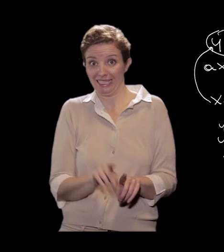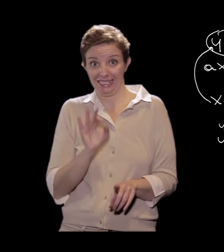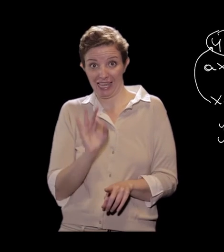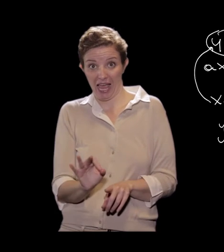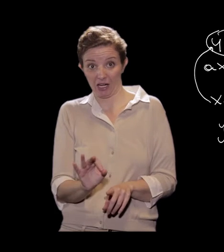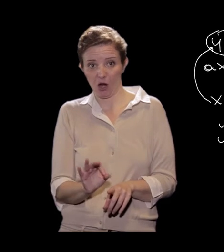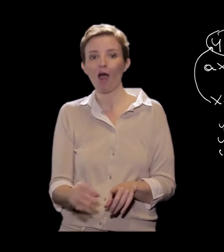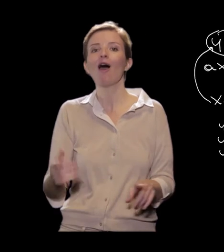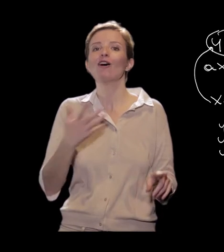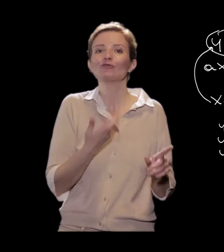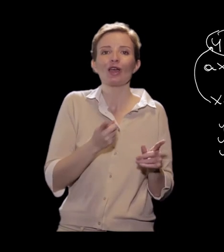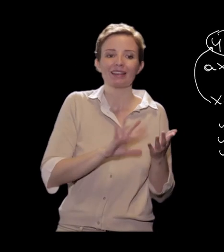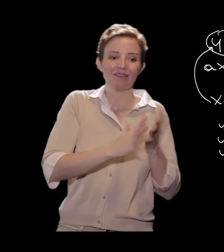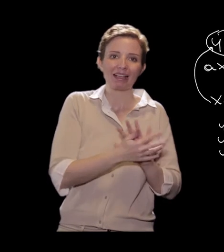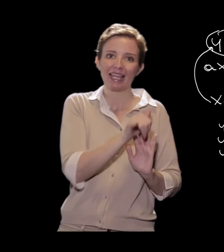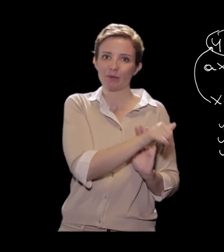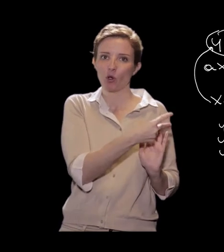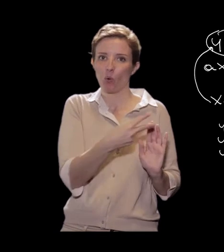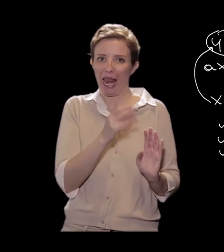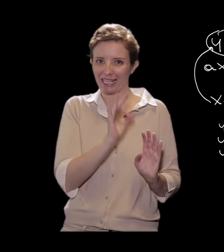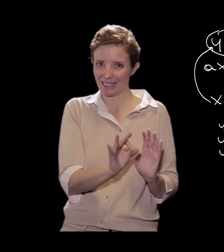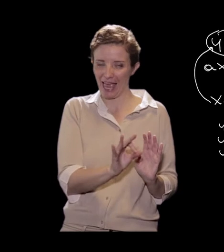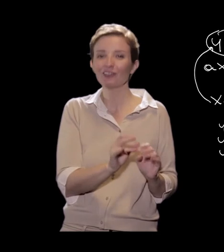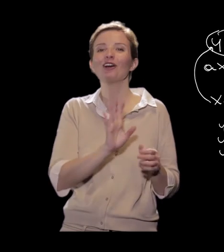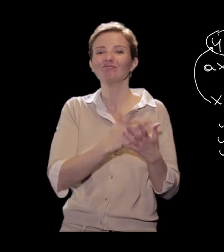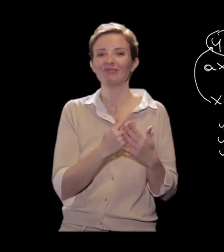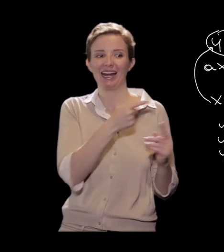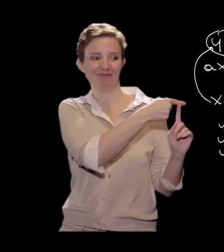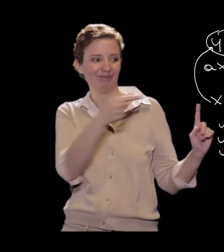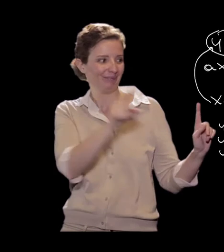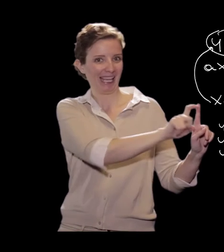otteniamo y=0 che corrisponde all'asse delle x.